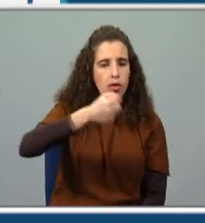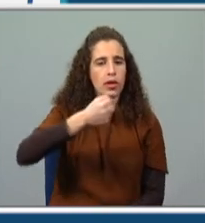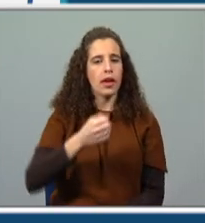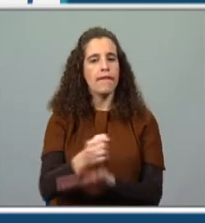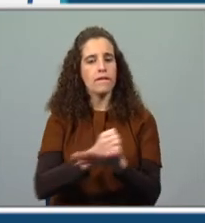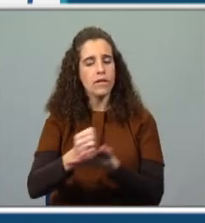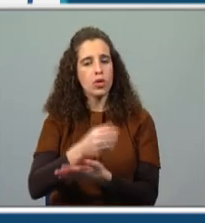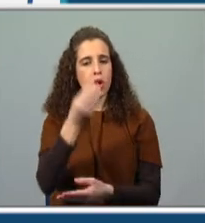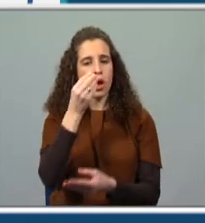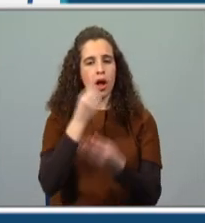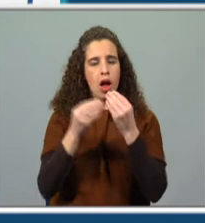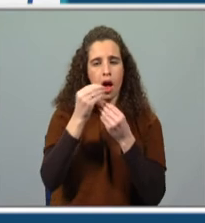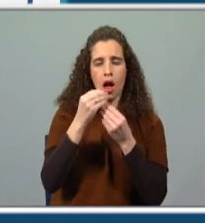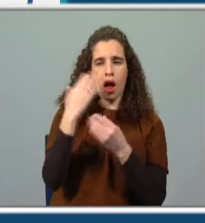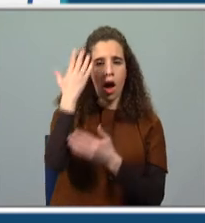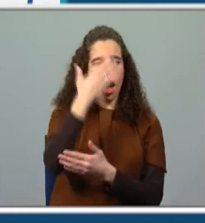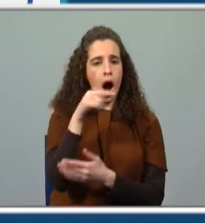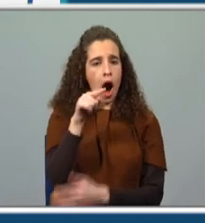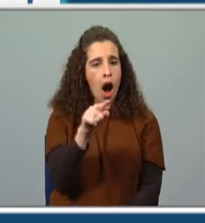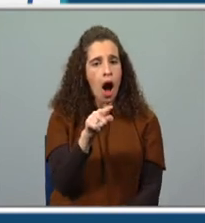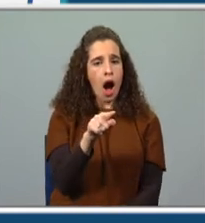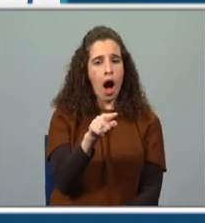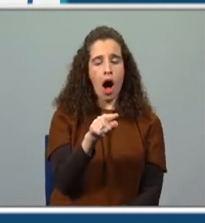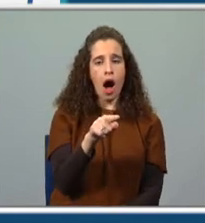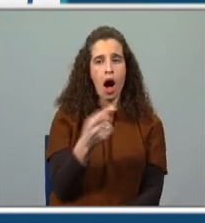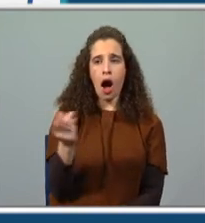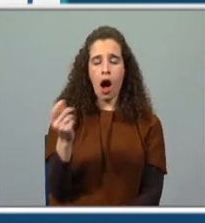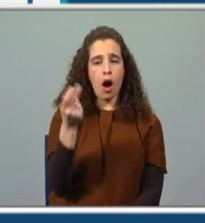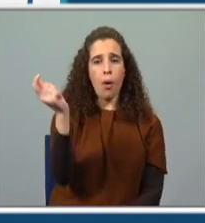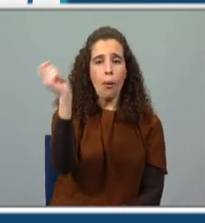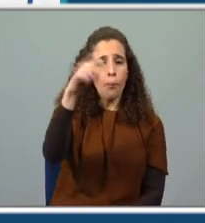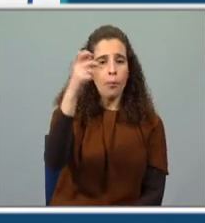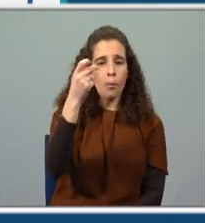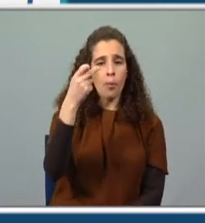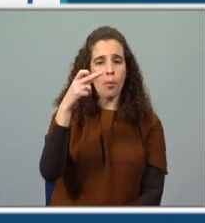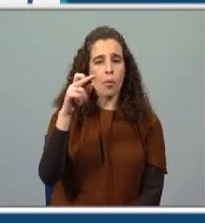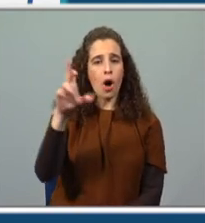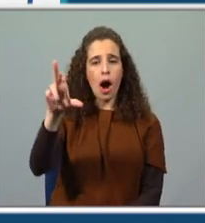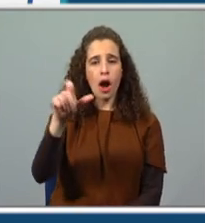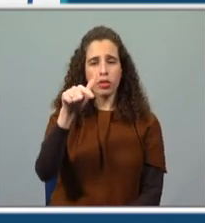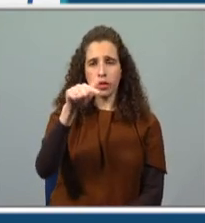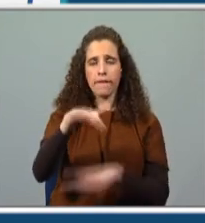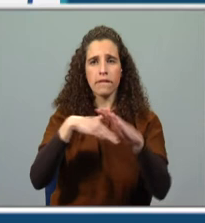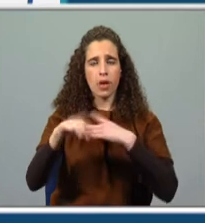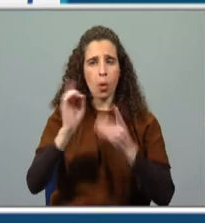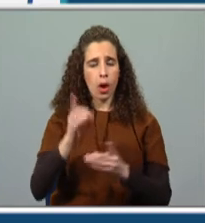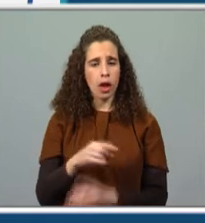uma fada do ar e ser muito espantado o que está aqui ela aqui a fazer a notícia 一個空氣仙子，非常驚訝她在這裡發布新聞